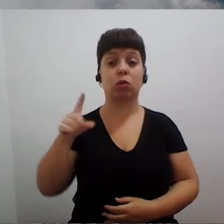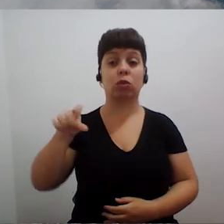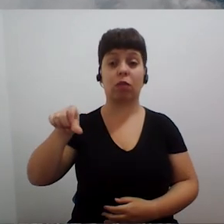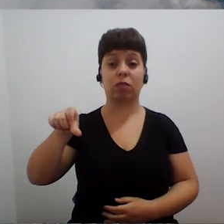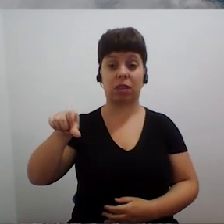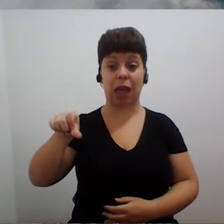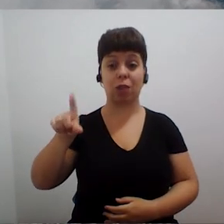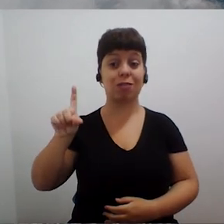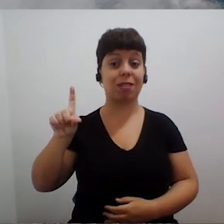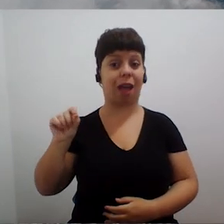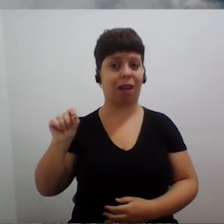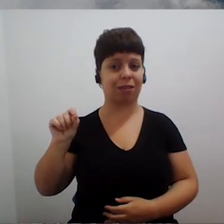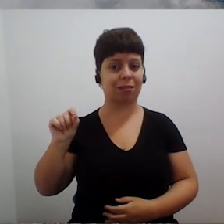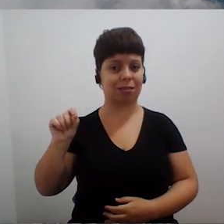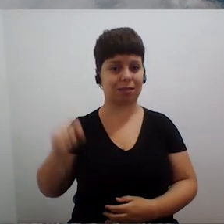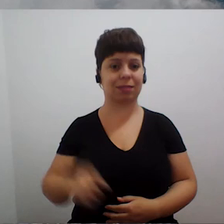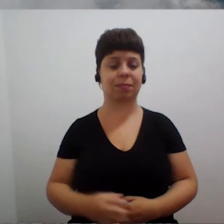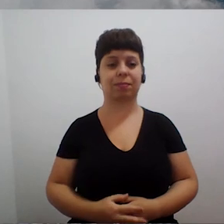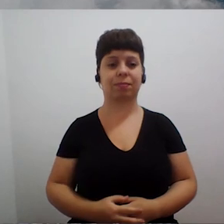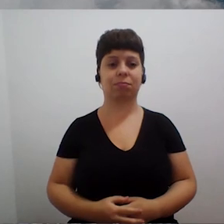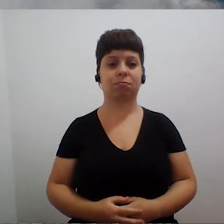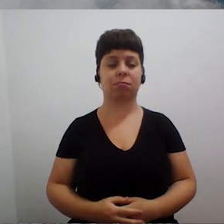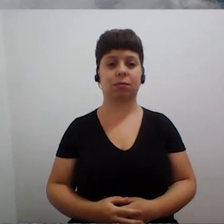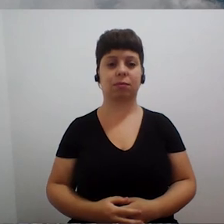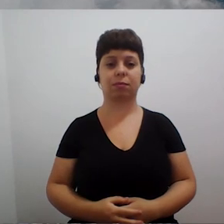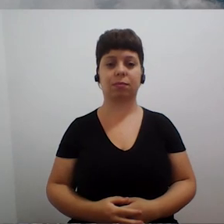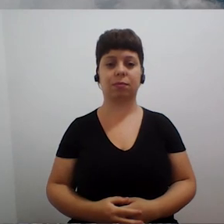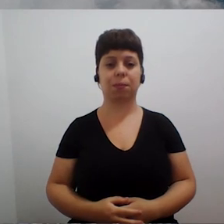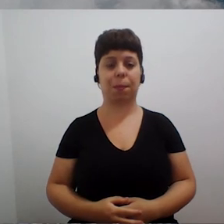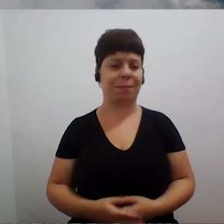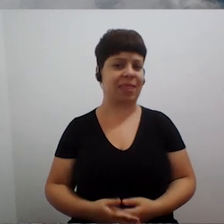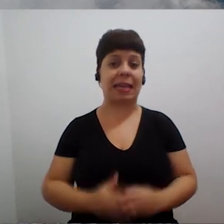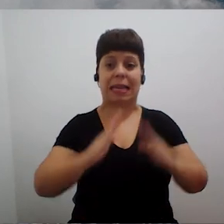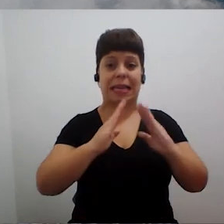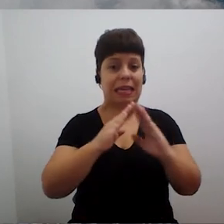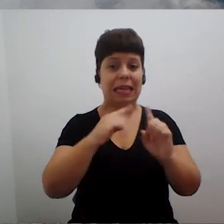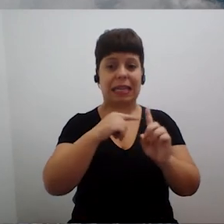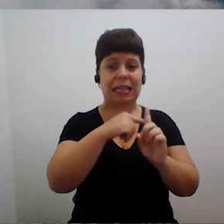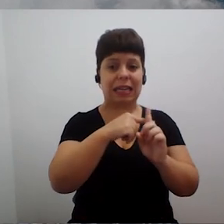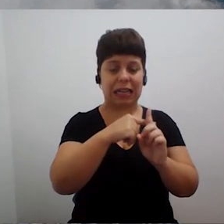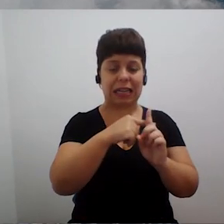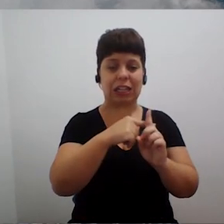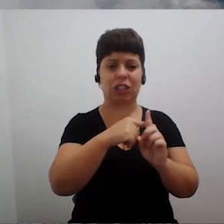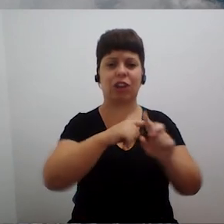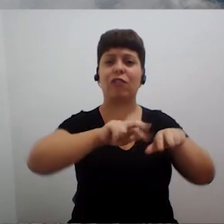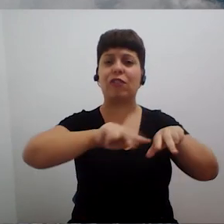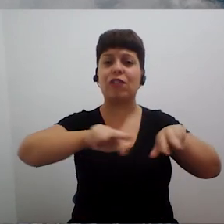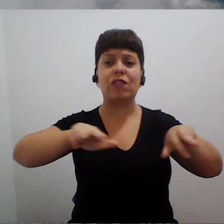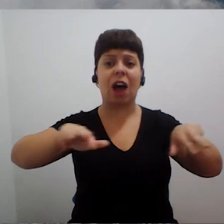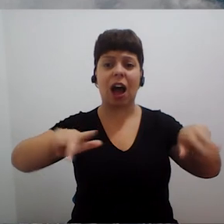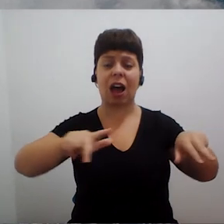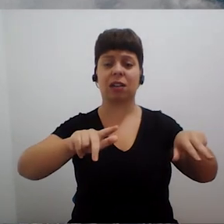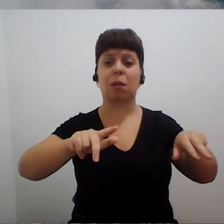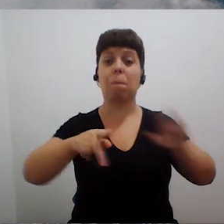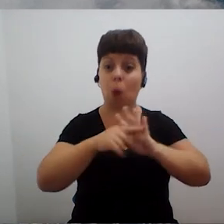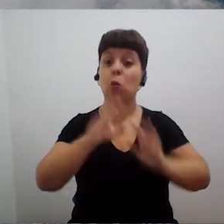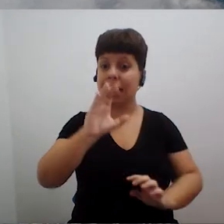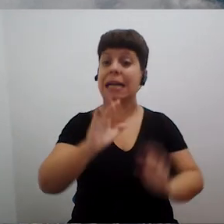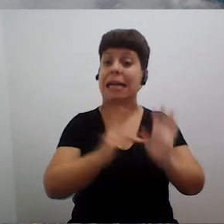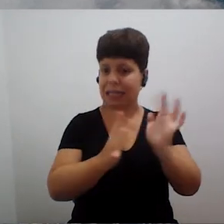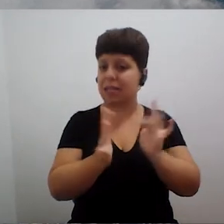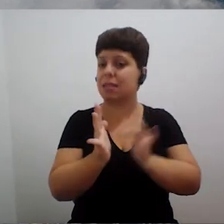quando igrejas de diferentes compreensões à fé cristã, se reuniram em Edimburgo